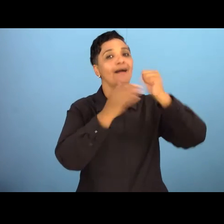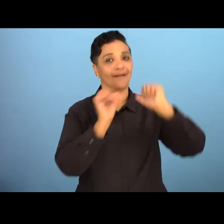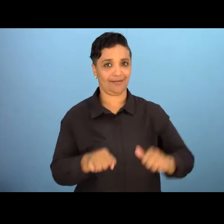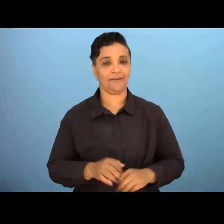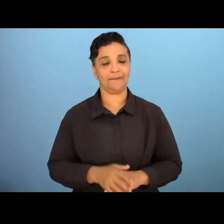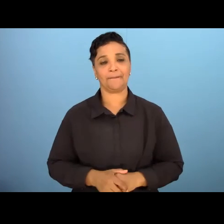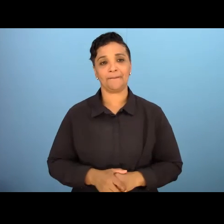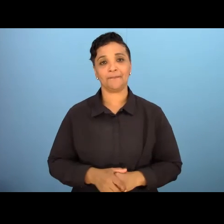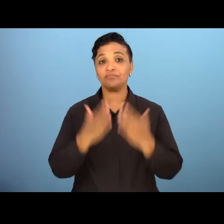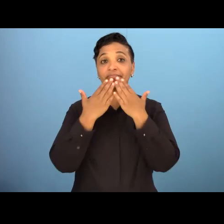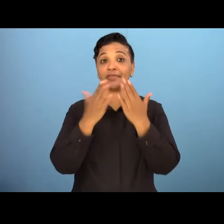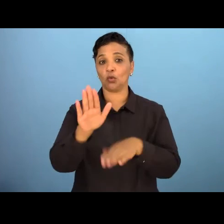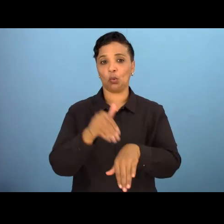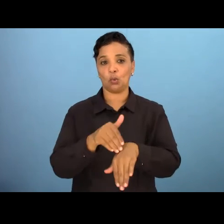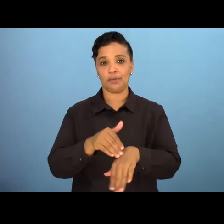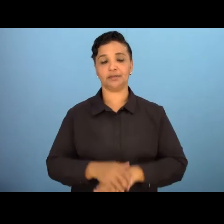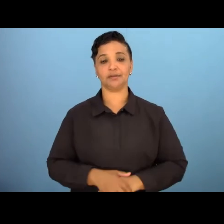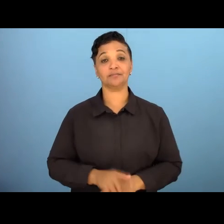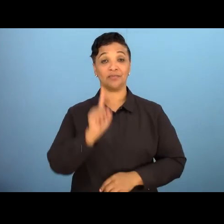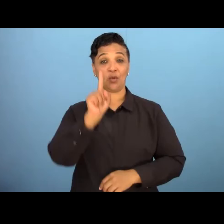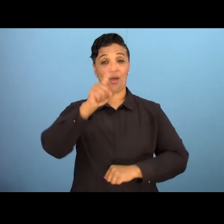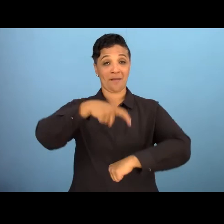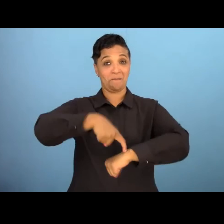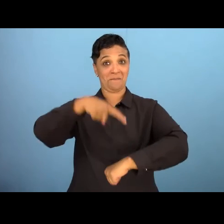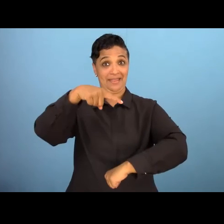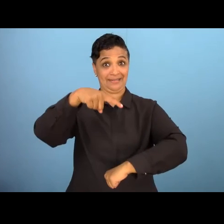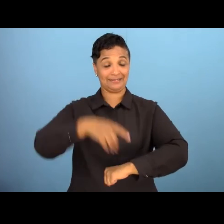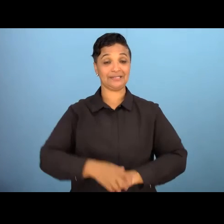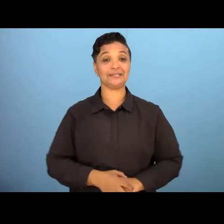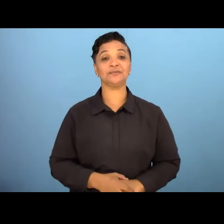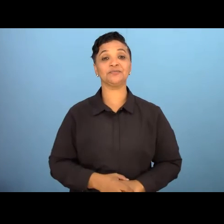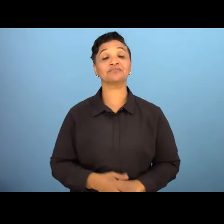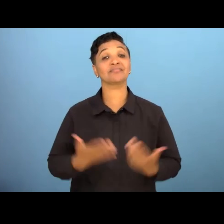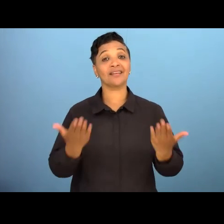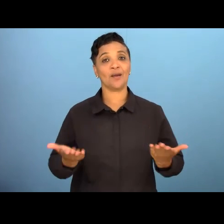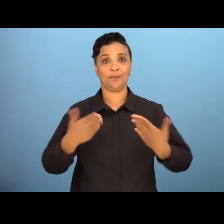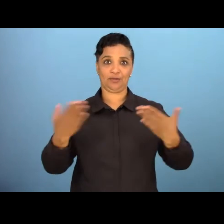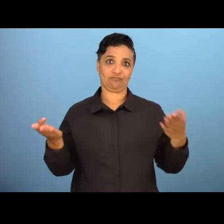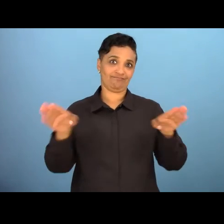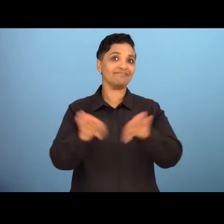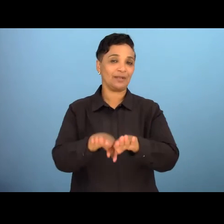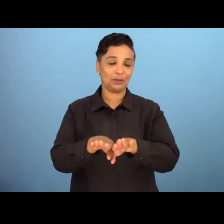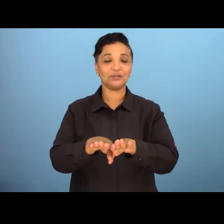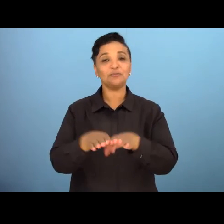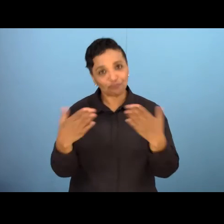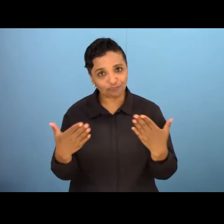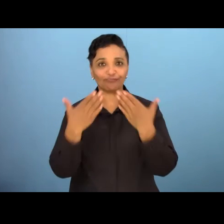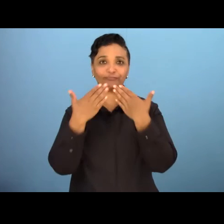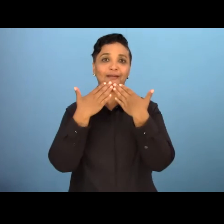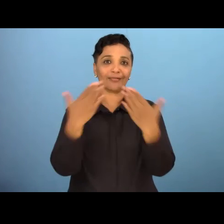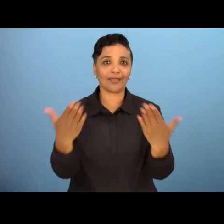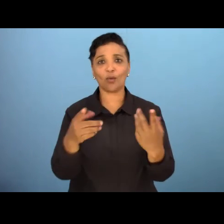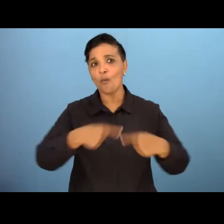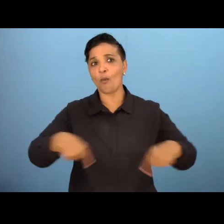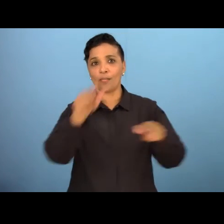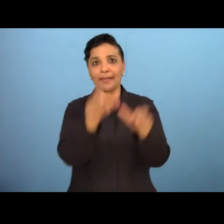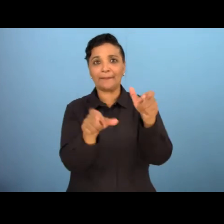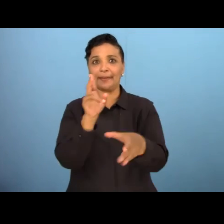muchas gracias por ese comentario.